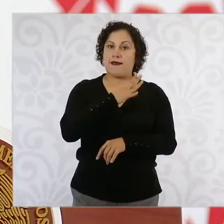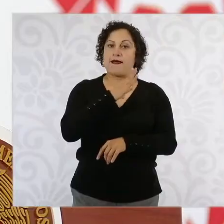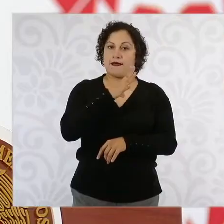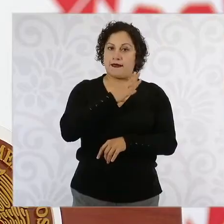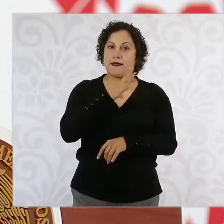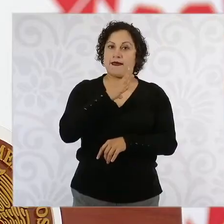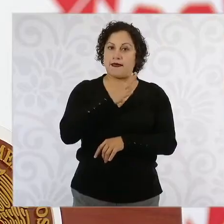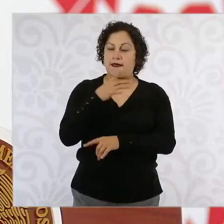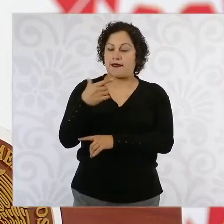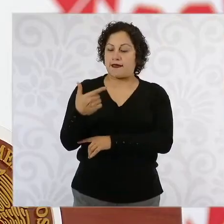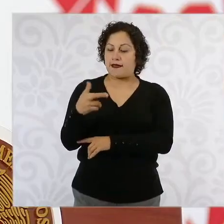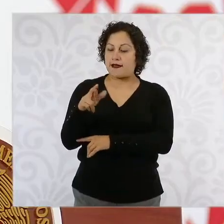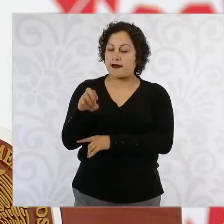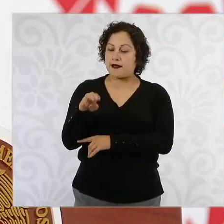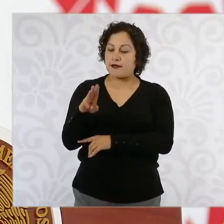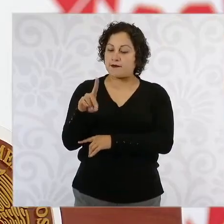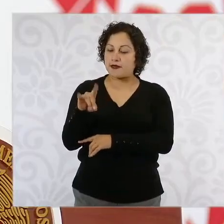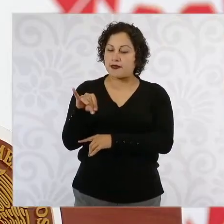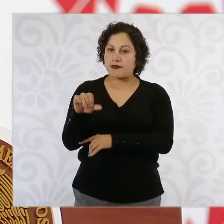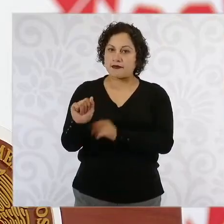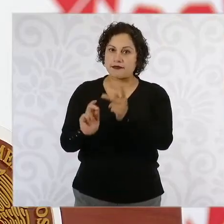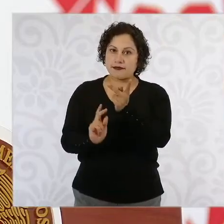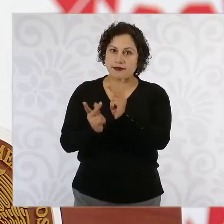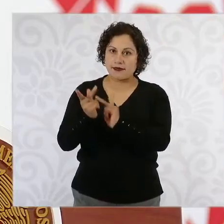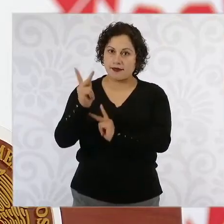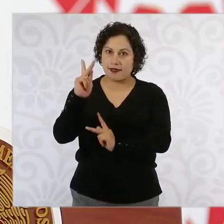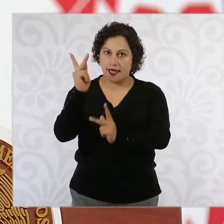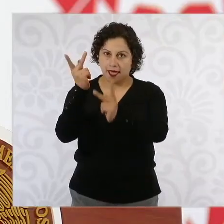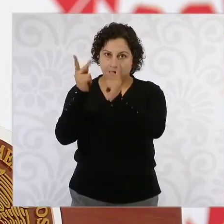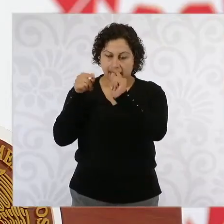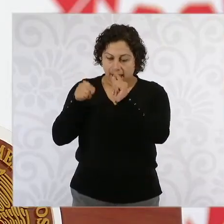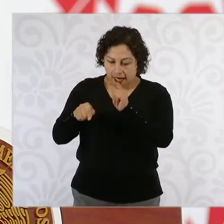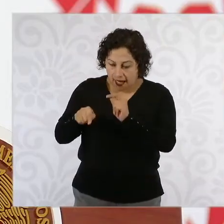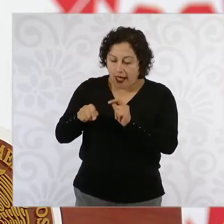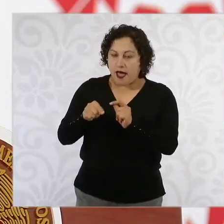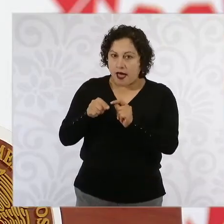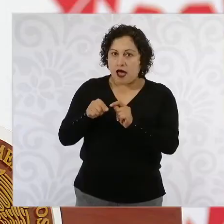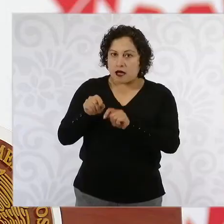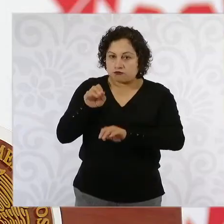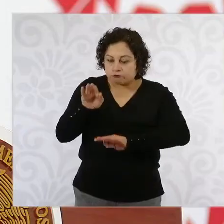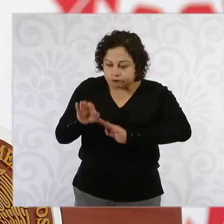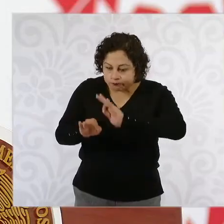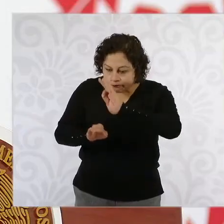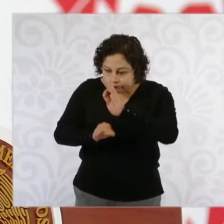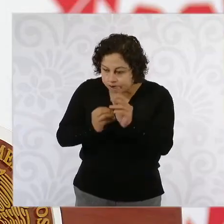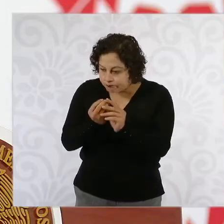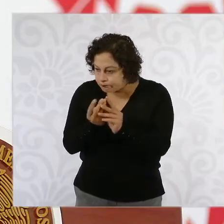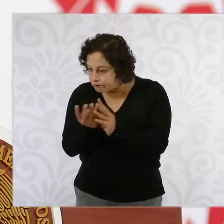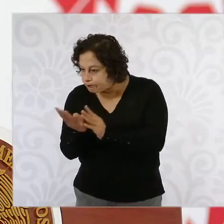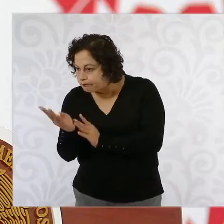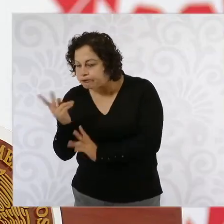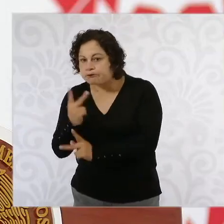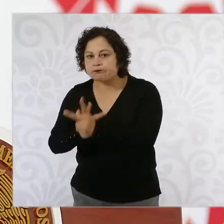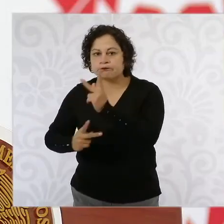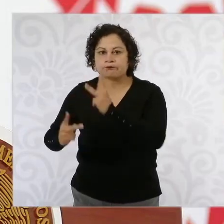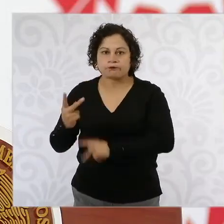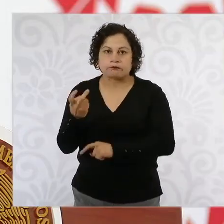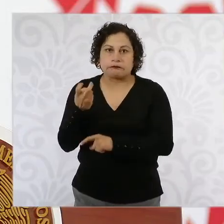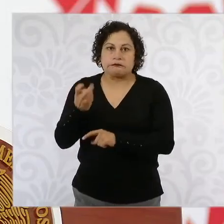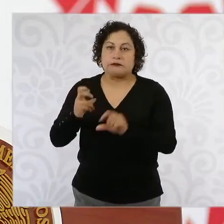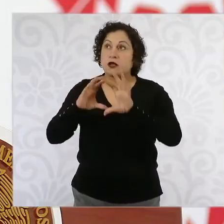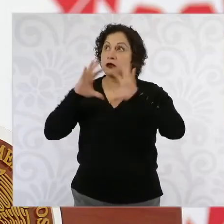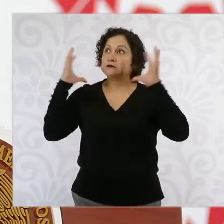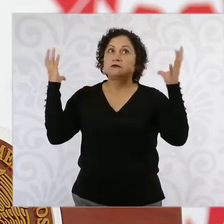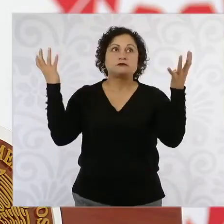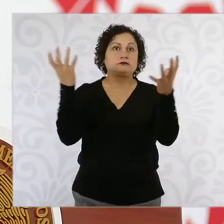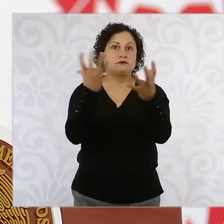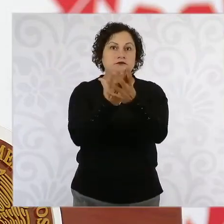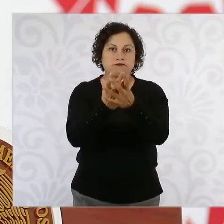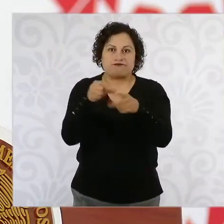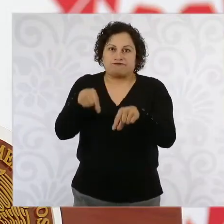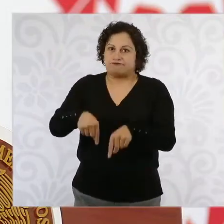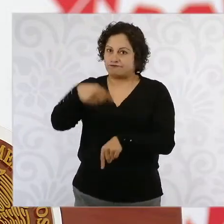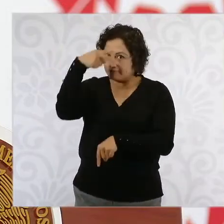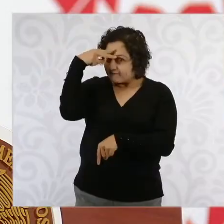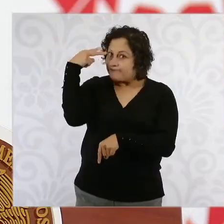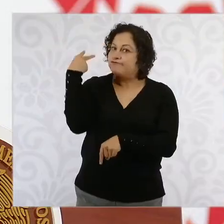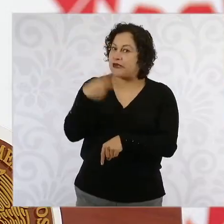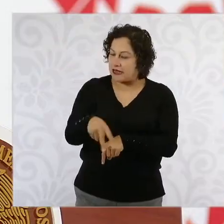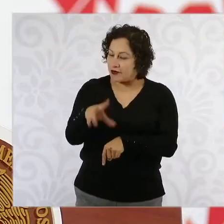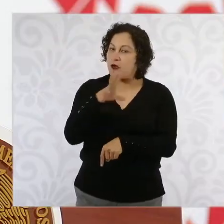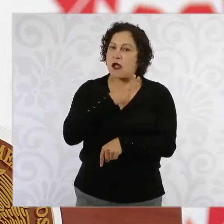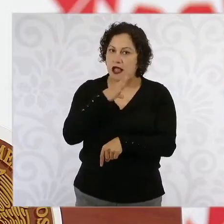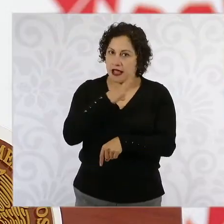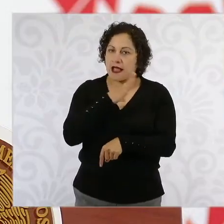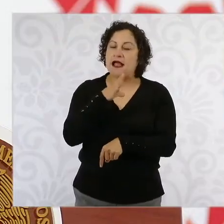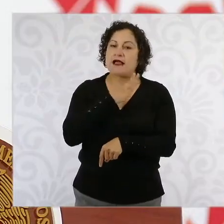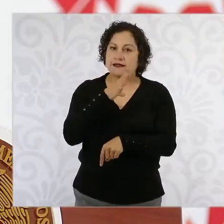a nivel Planetario y esto se hizo a partir de un proceso largo de milenios en que los grupos